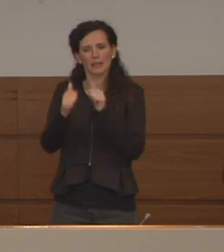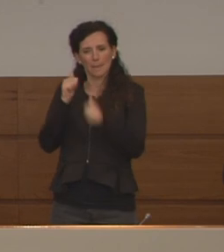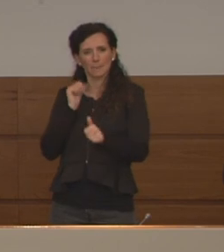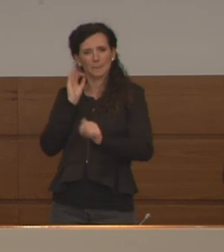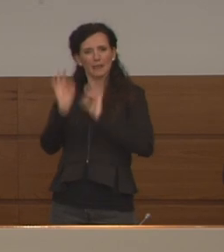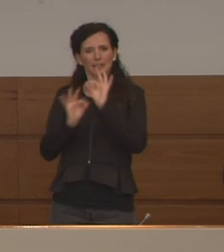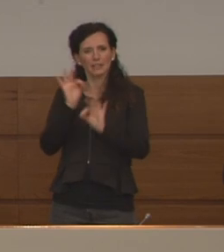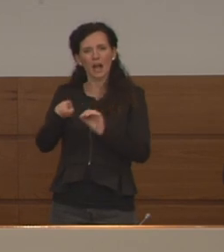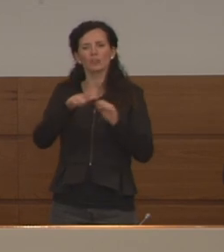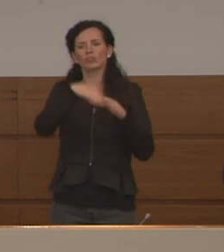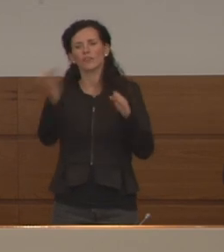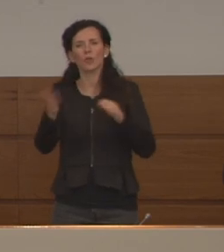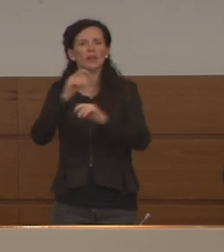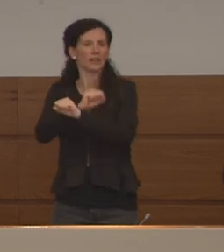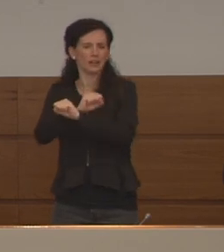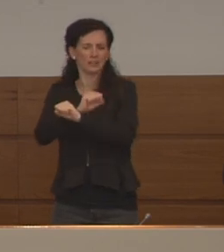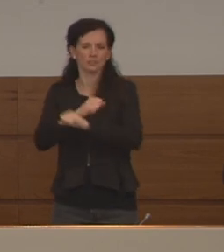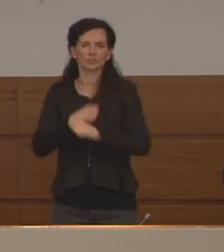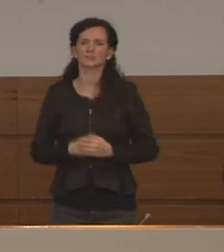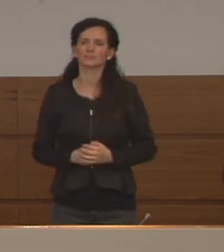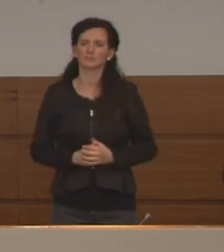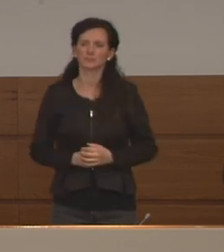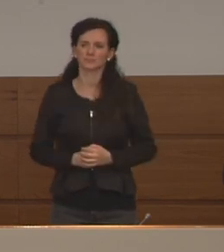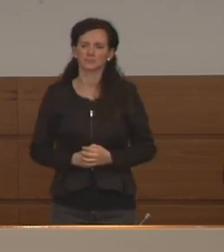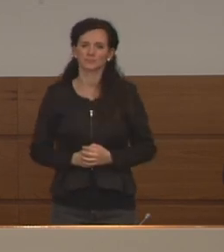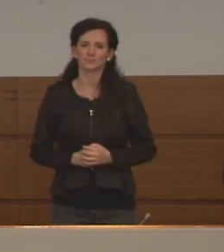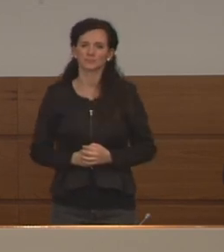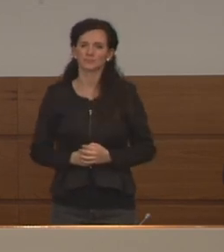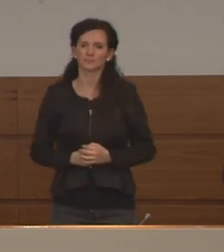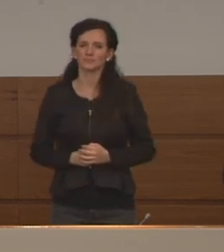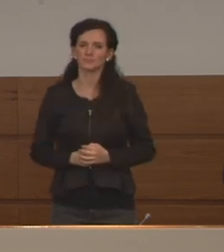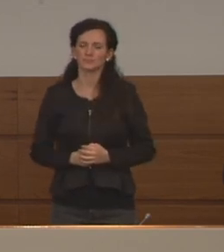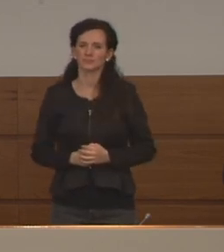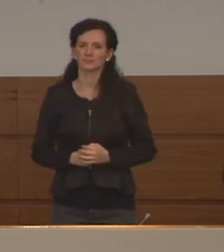negli istituti penitenziari. Per quanto riguarda le somme raccolte